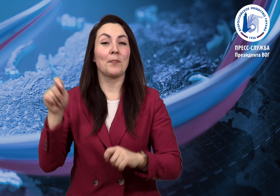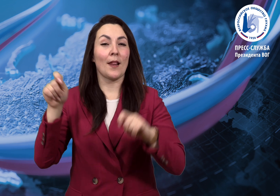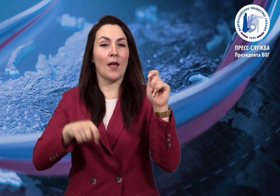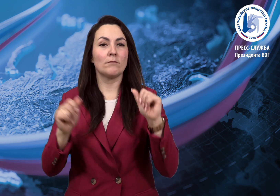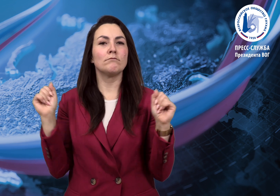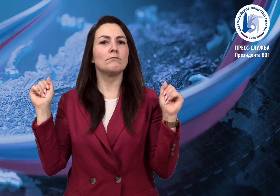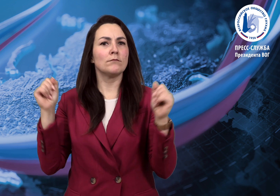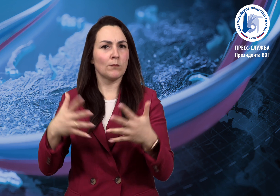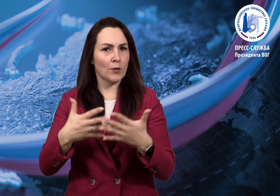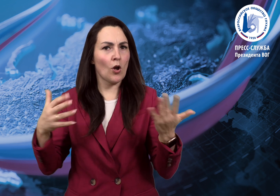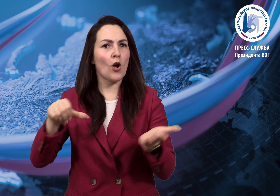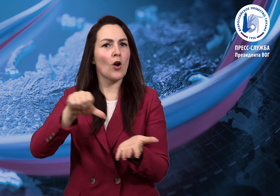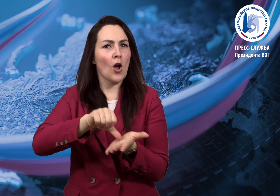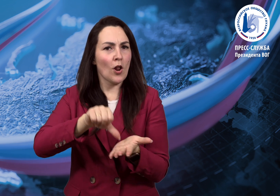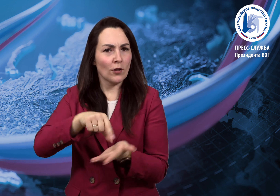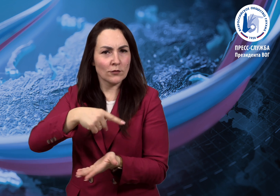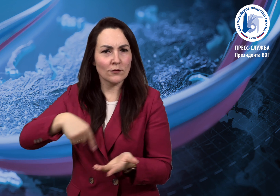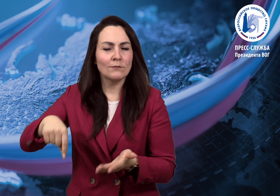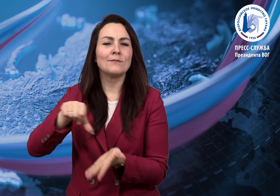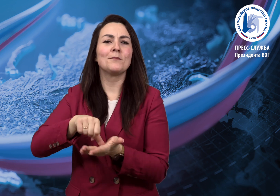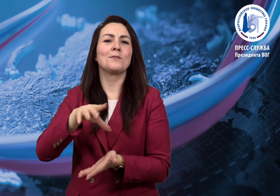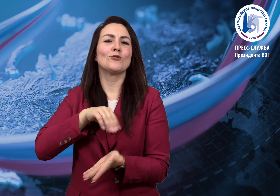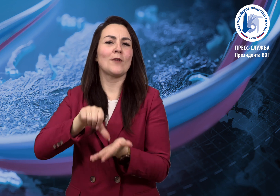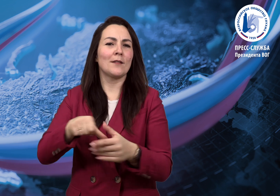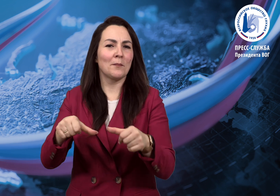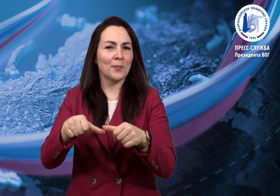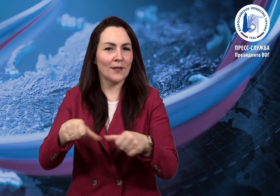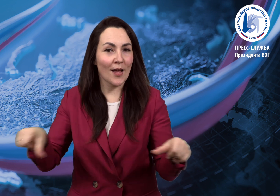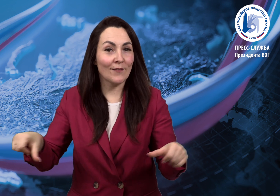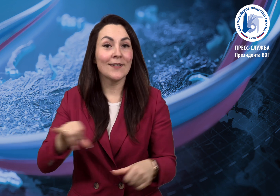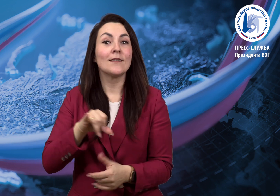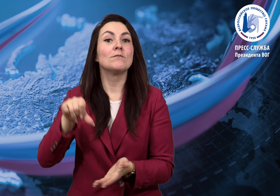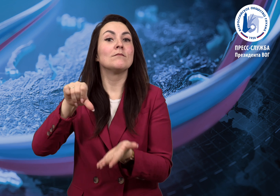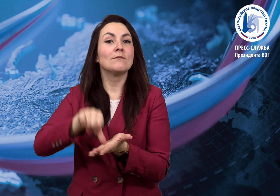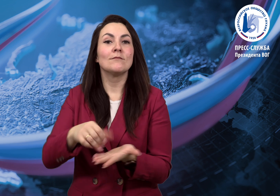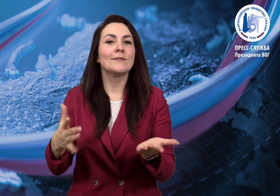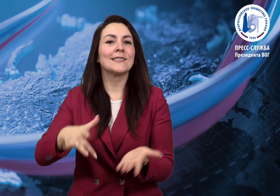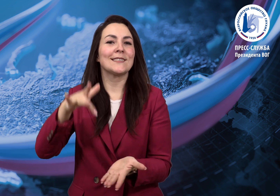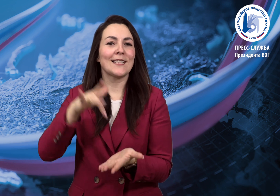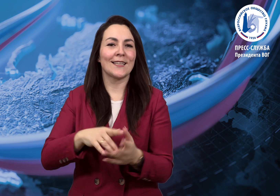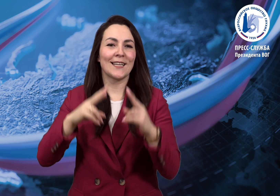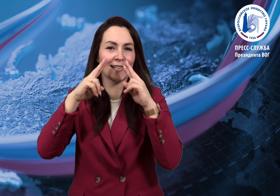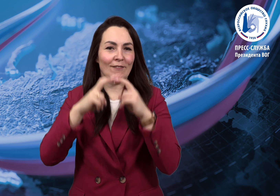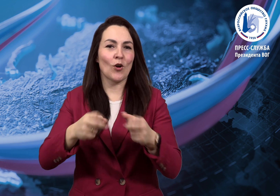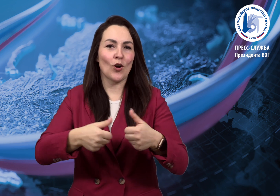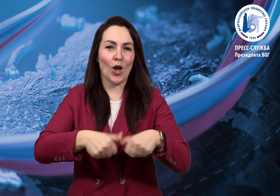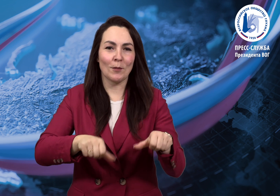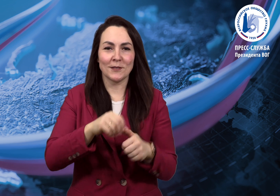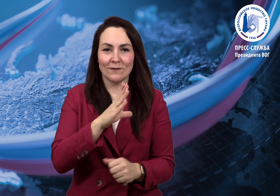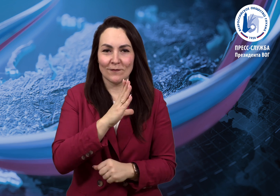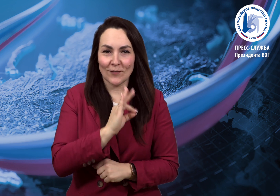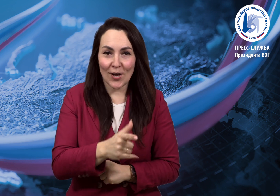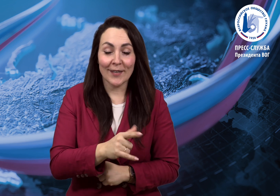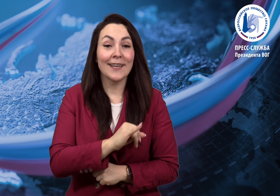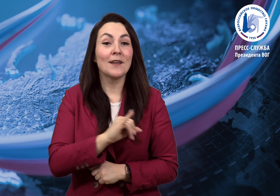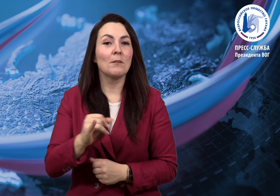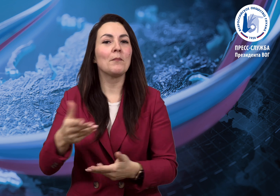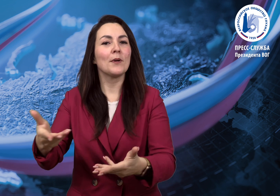Пленум собрал большое количество участников – кроме членов ЦП в заседании приняли участие два члена Центральной ревизионной комиссии ВОГ,